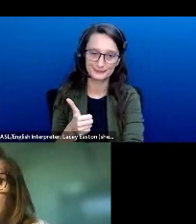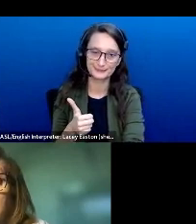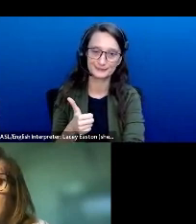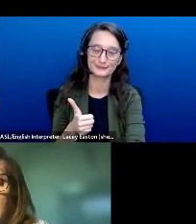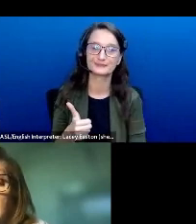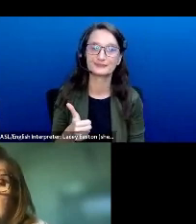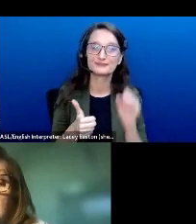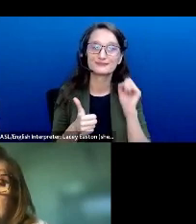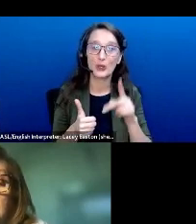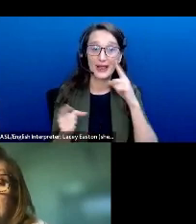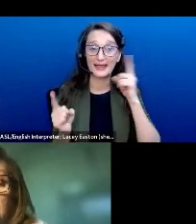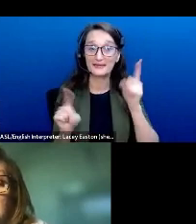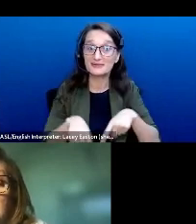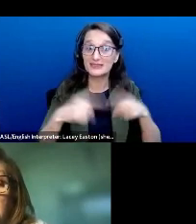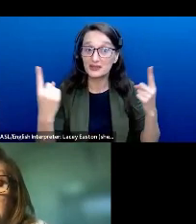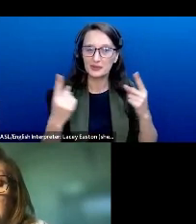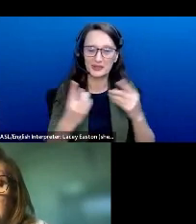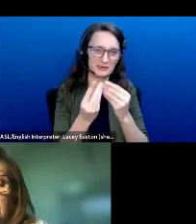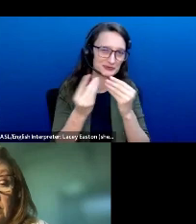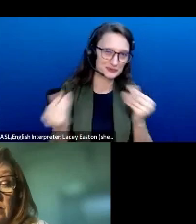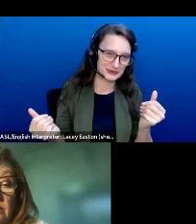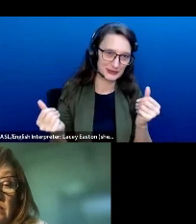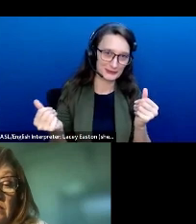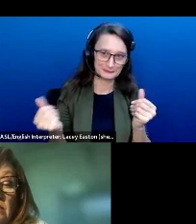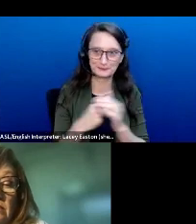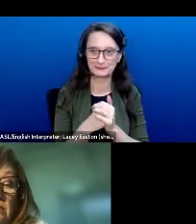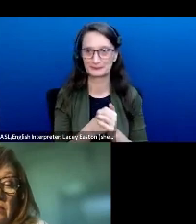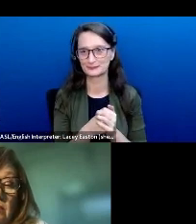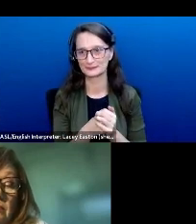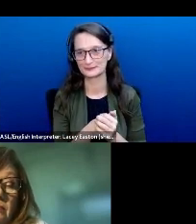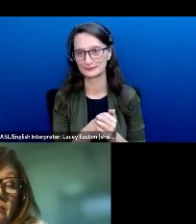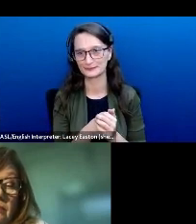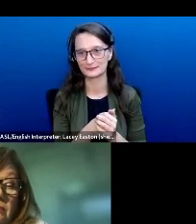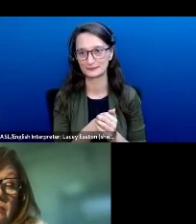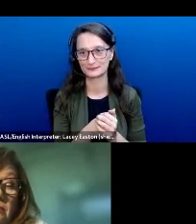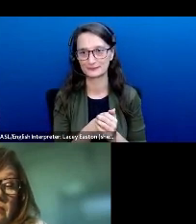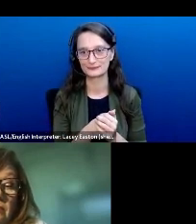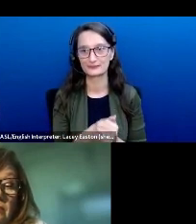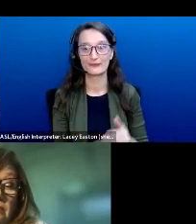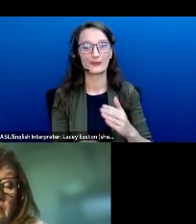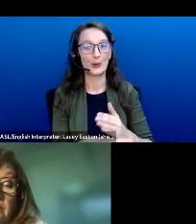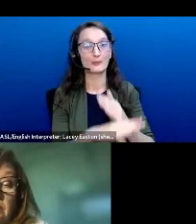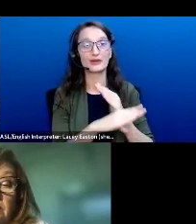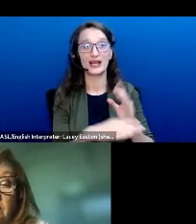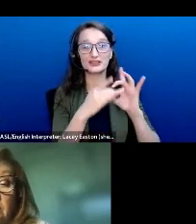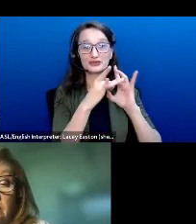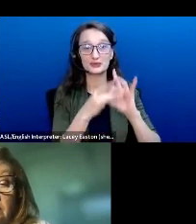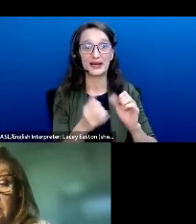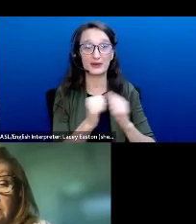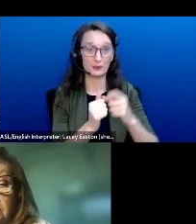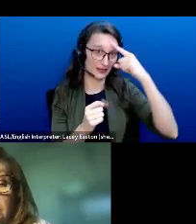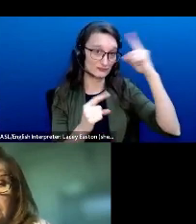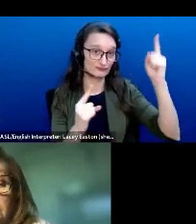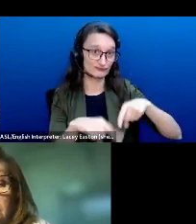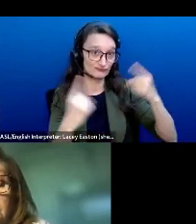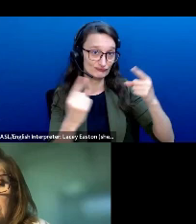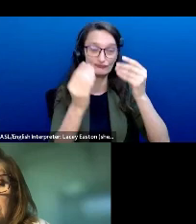de desacuerdos. Protecciones relacionadas con la resolución de desacuerdos. En las próximas diapositivas, hablaremos